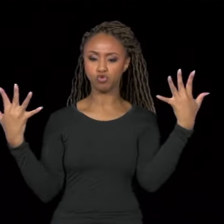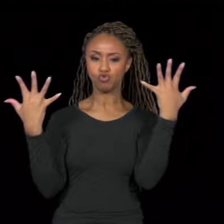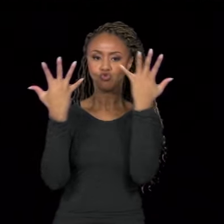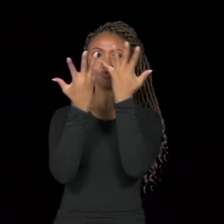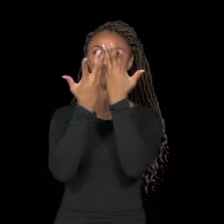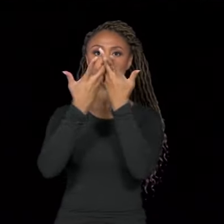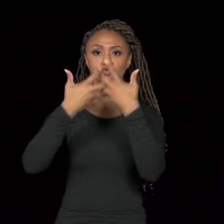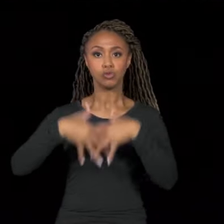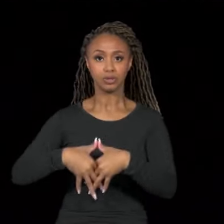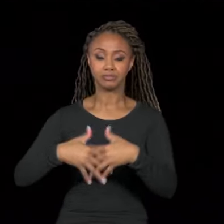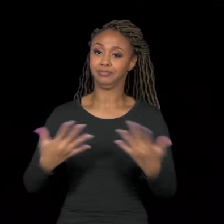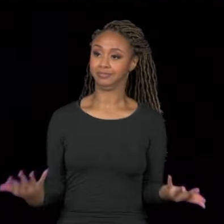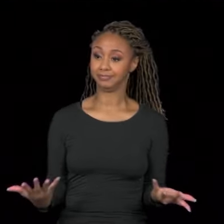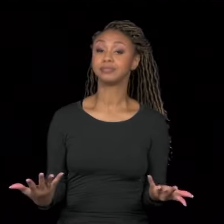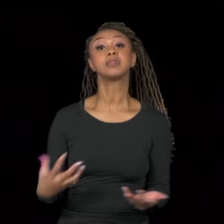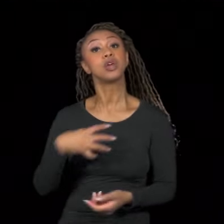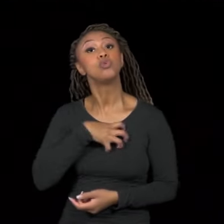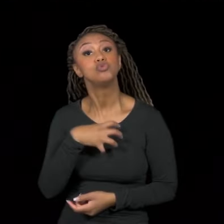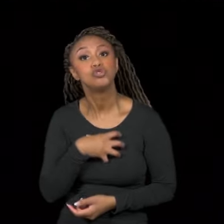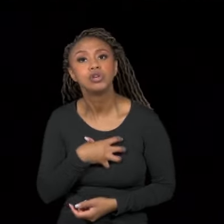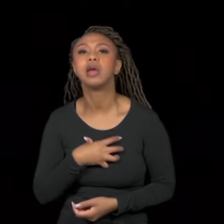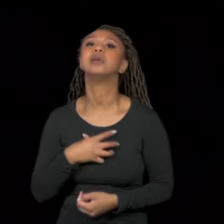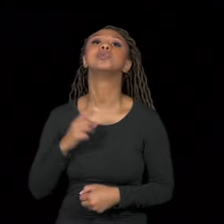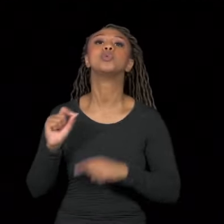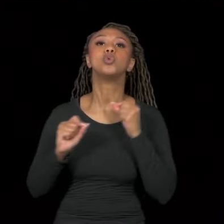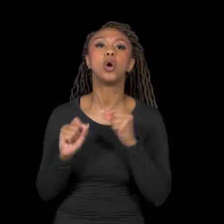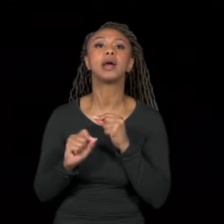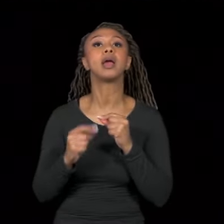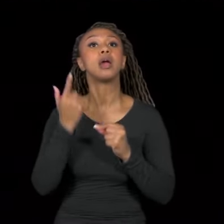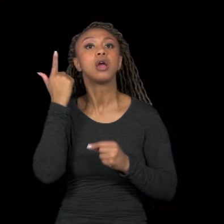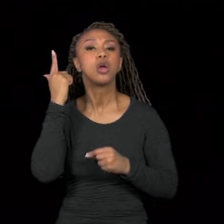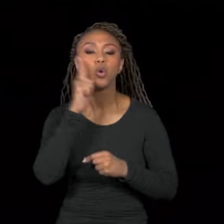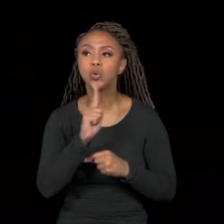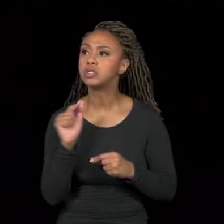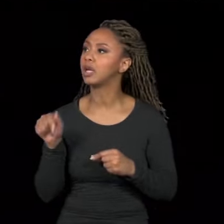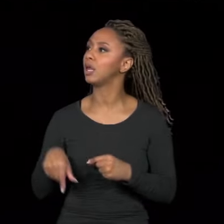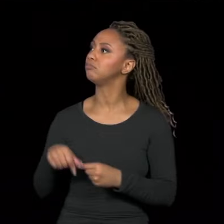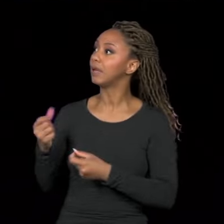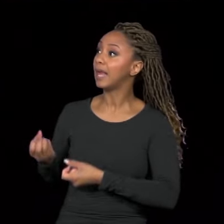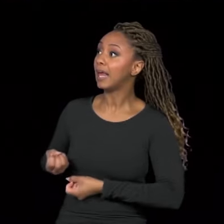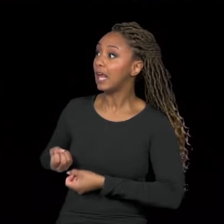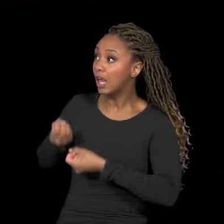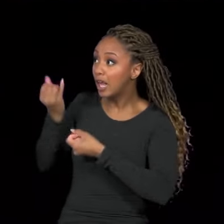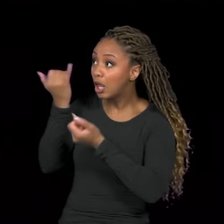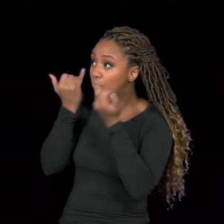RELACIONAMENTO, PARA QUE A GENTE CONSIGA ESPELHAR, OU SEJA, PARA QUE A GENTE CONSIGA PEGAR UMA INFORMAÇÃO QUE ACONTECE NO DIA A DIA E